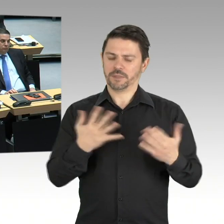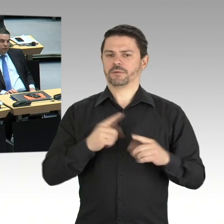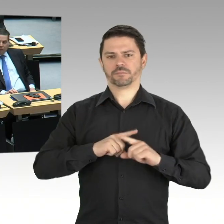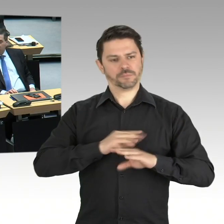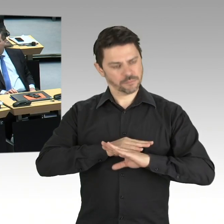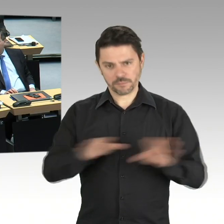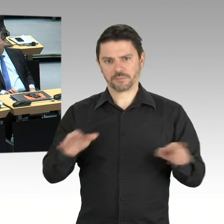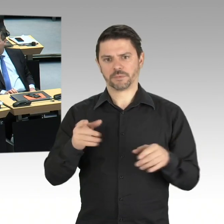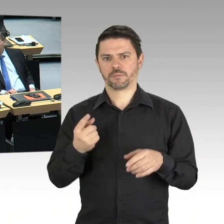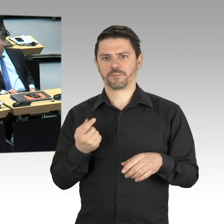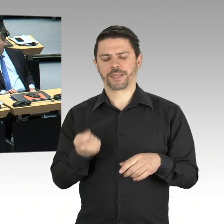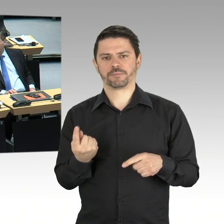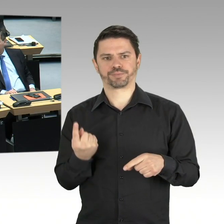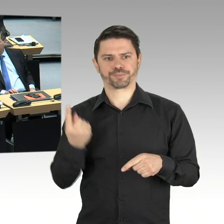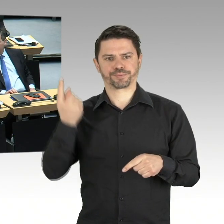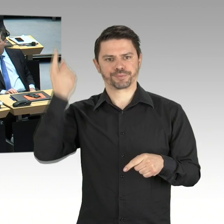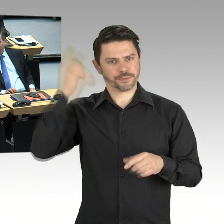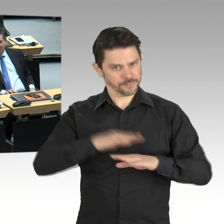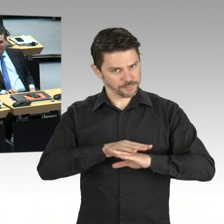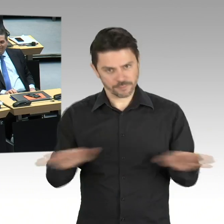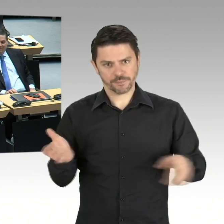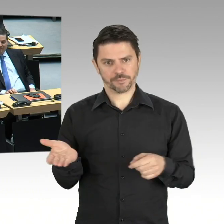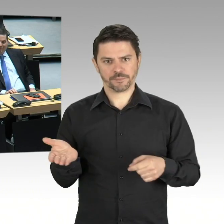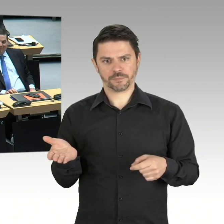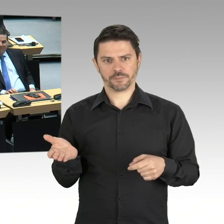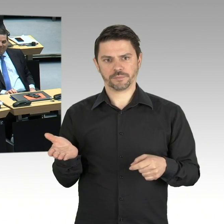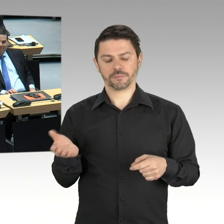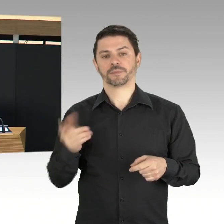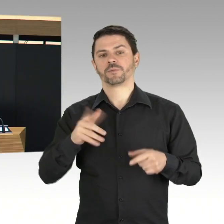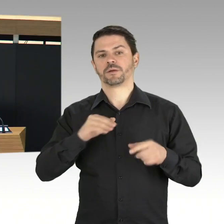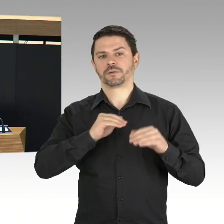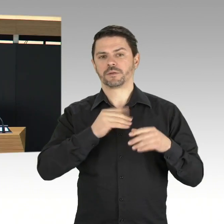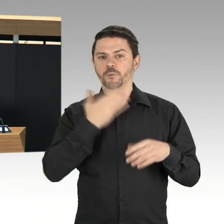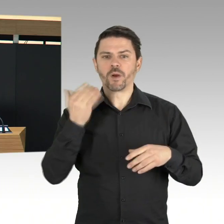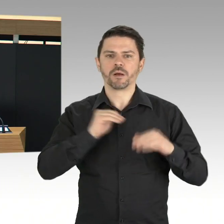Ein gesonderter Verwaltungsakt ist nicht erforderlich. (Beifall)